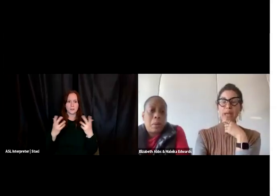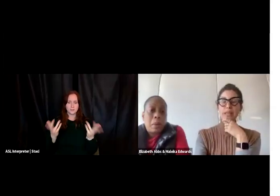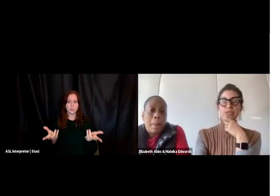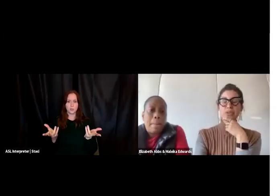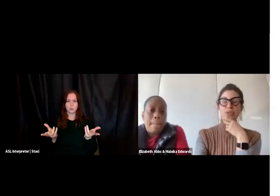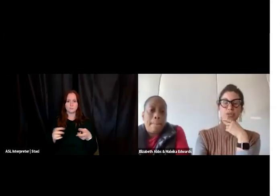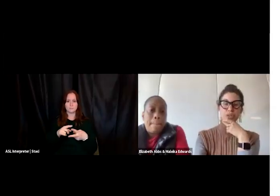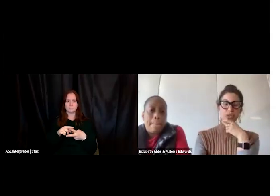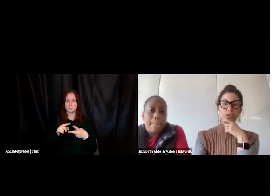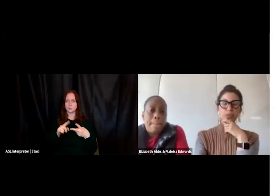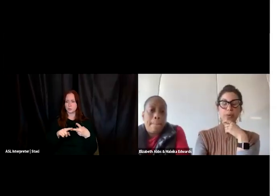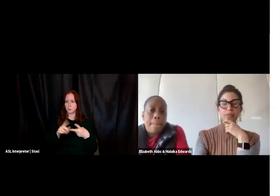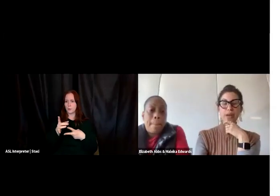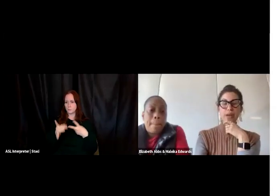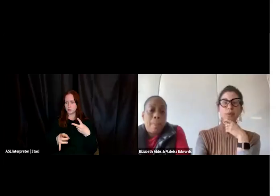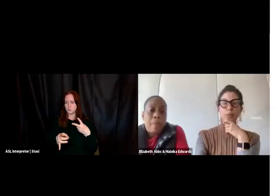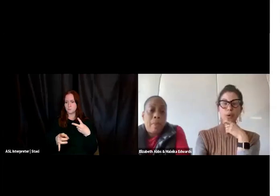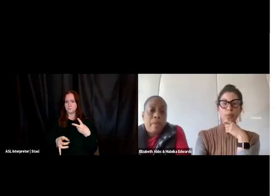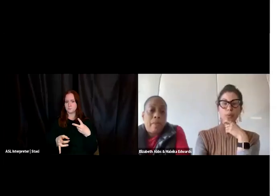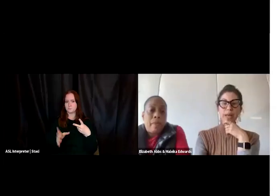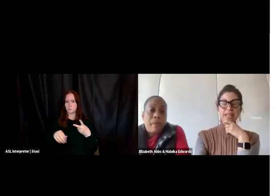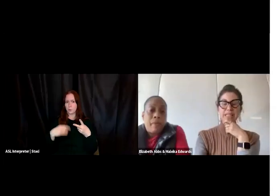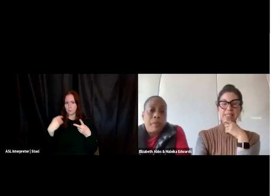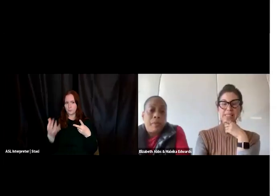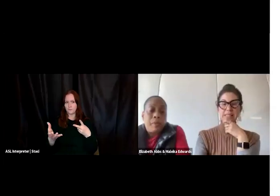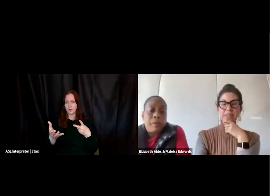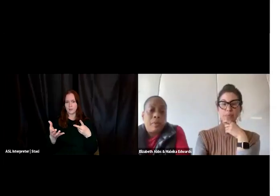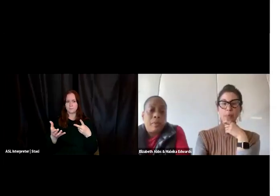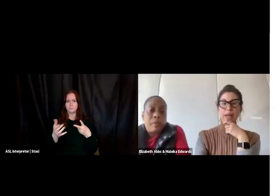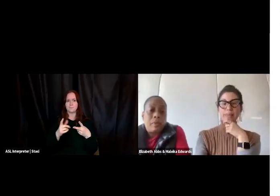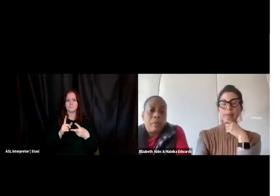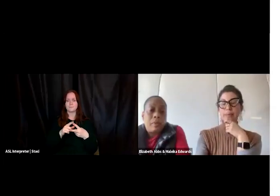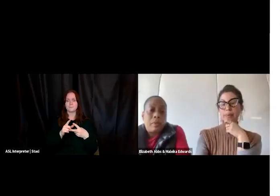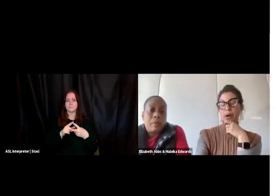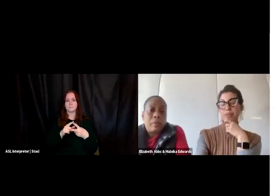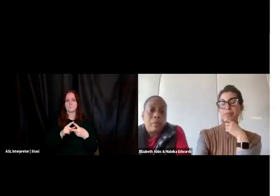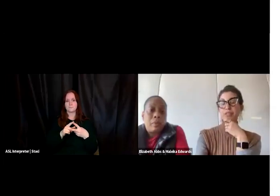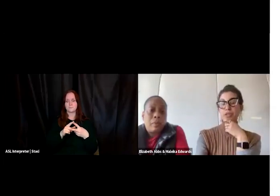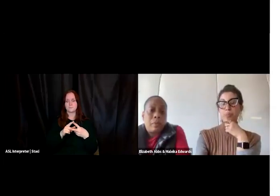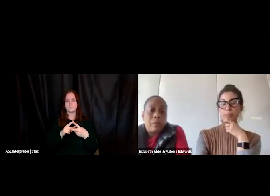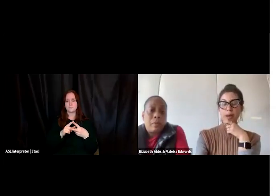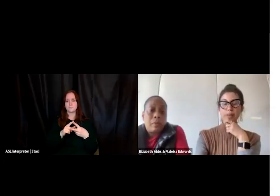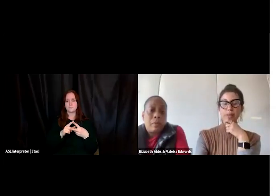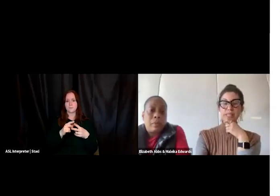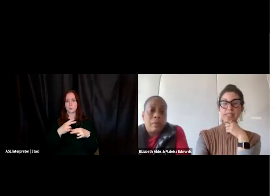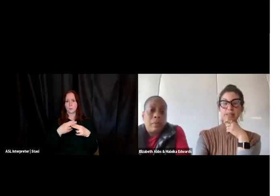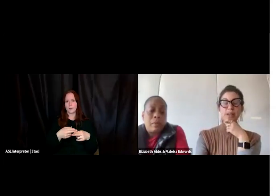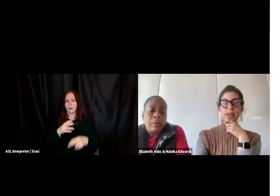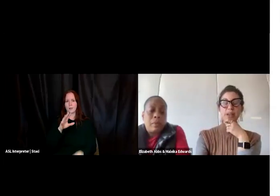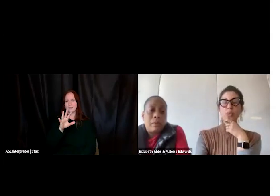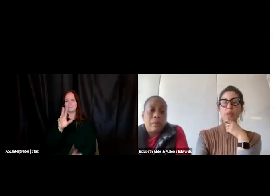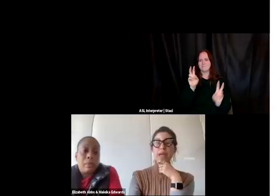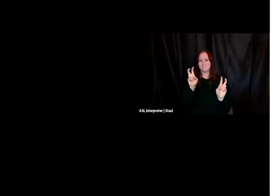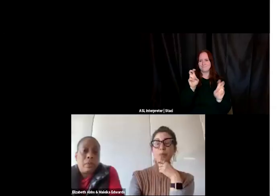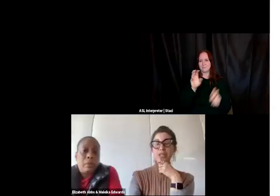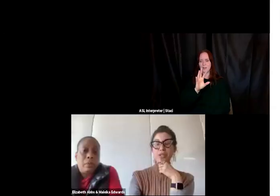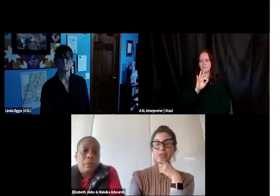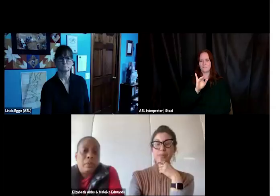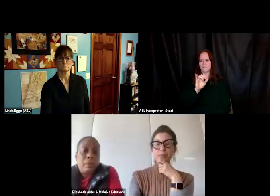pueden revisar su estado de cuenta de Seguro Social. Los beneficiarios pueden recibir una carta de verificación de beneficios, actualizar su dirección,